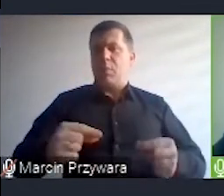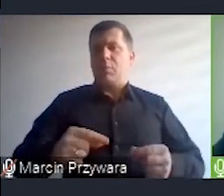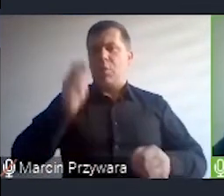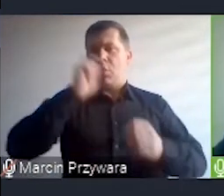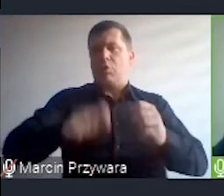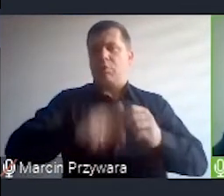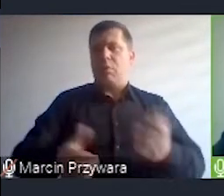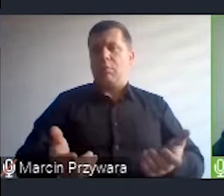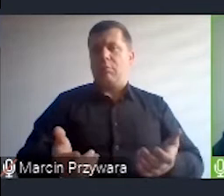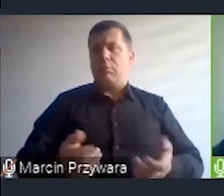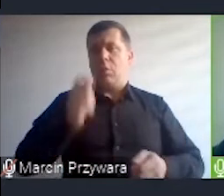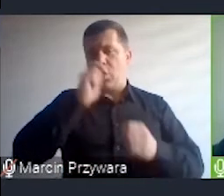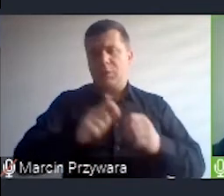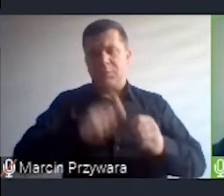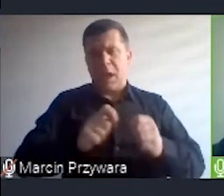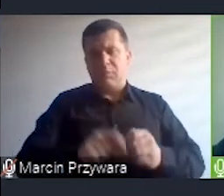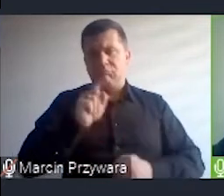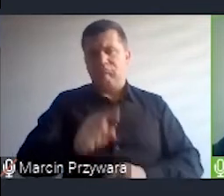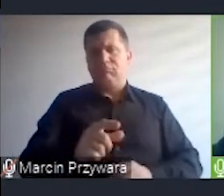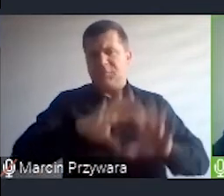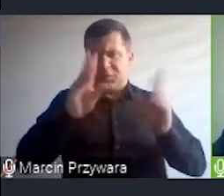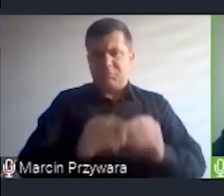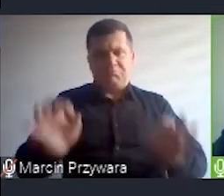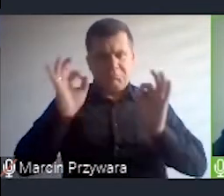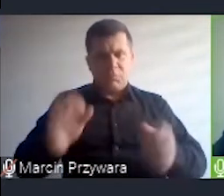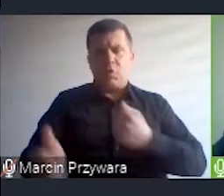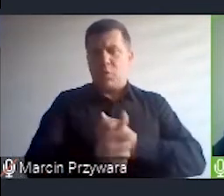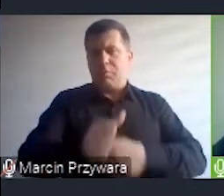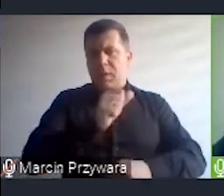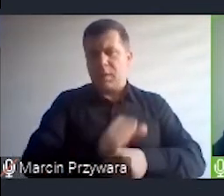Przyjdzie kontrola, sprawdzi: „wszystko fajnie, dokumentacja jest”, natomiast okazuje się,